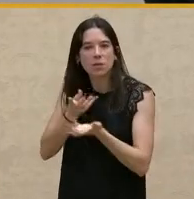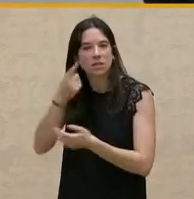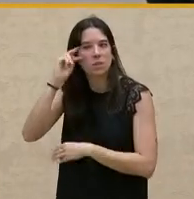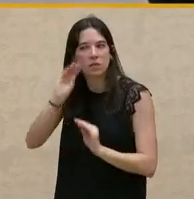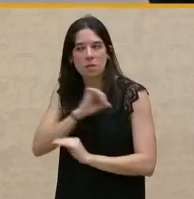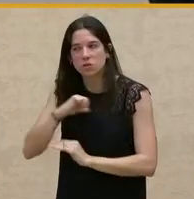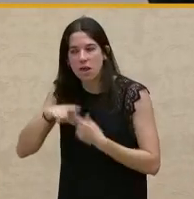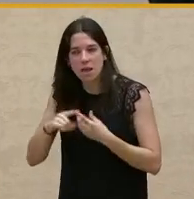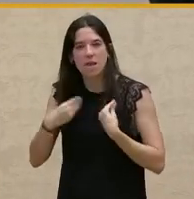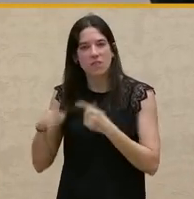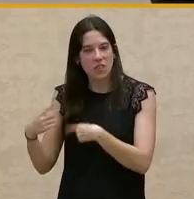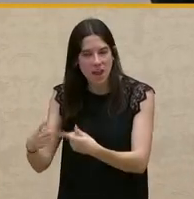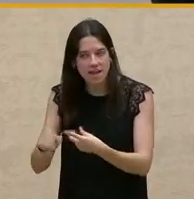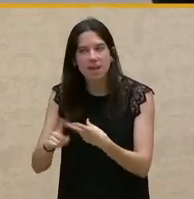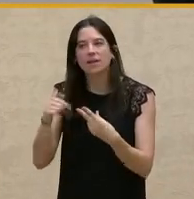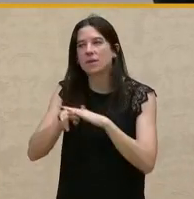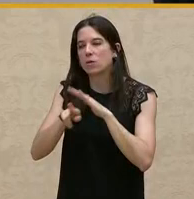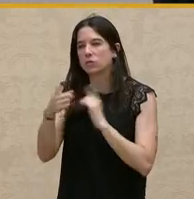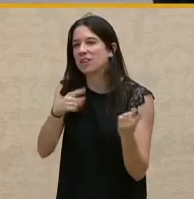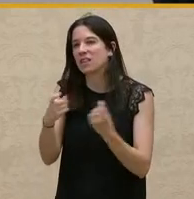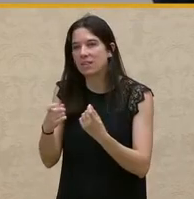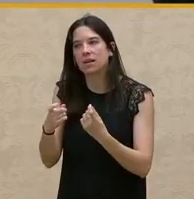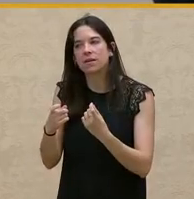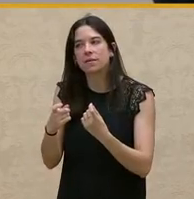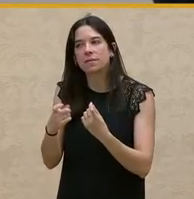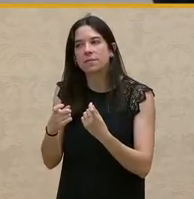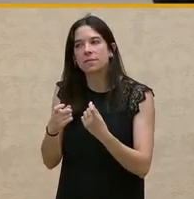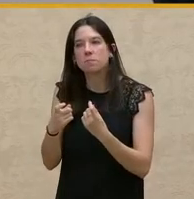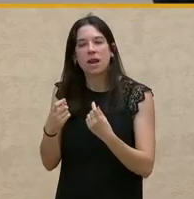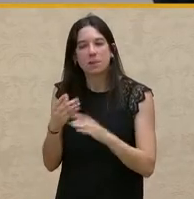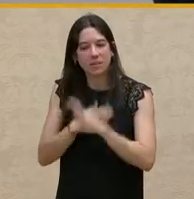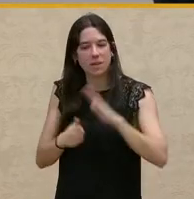su día a día y los recursos que necesitan para afrontar esta discapacidad.